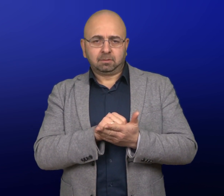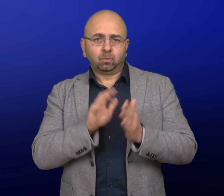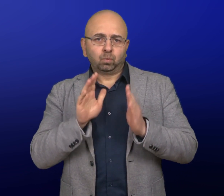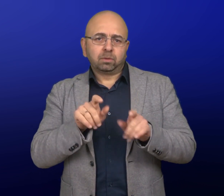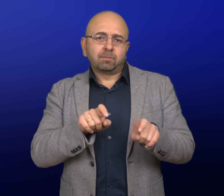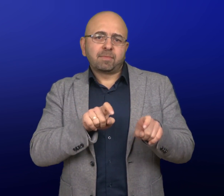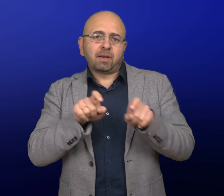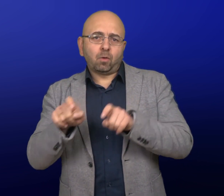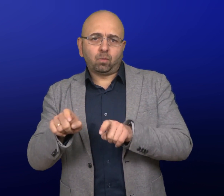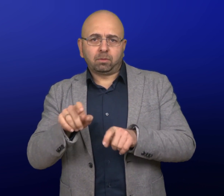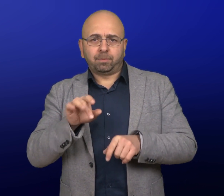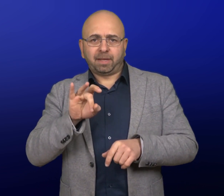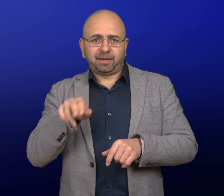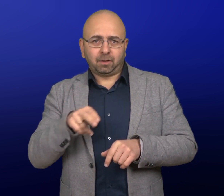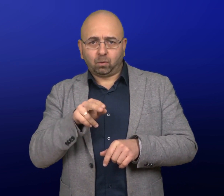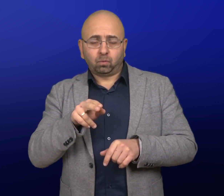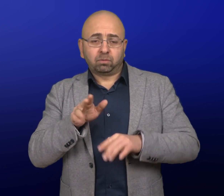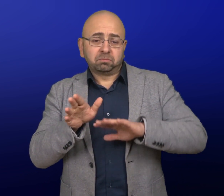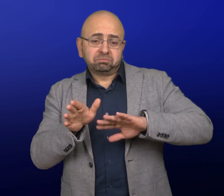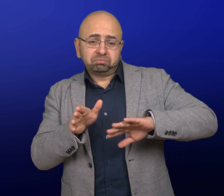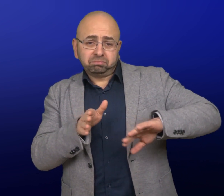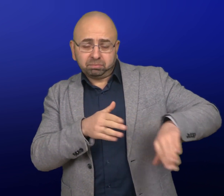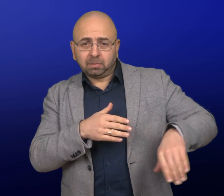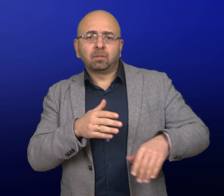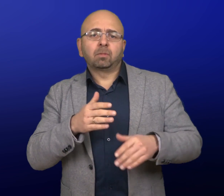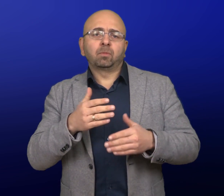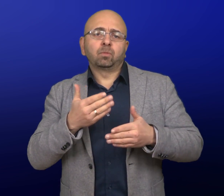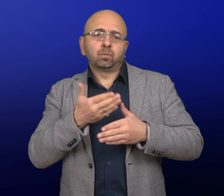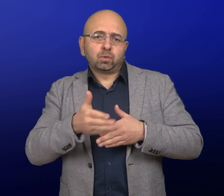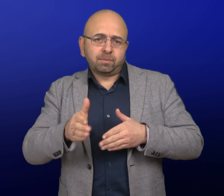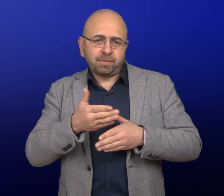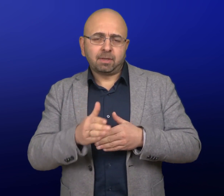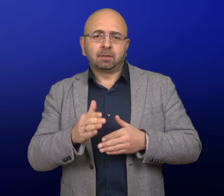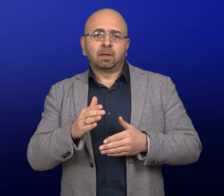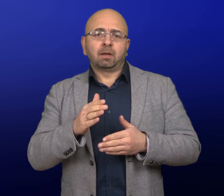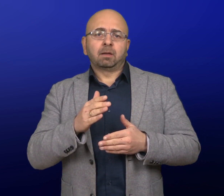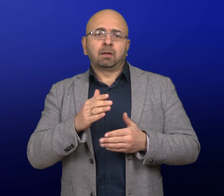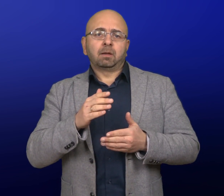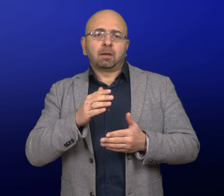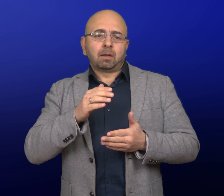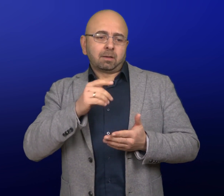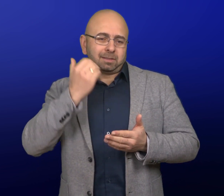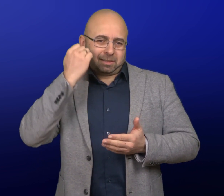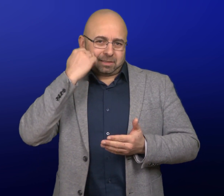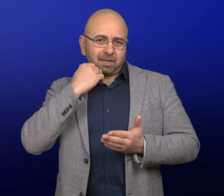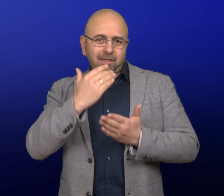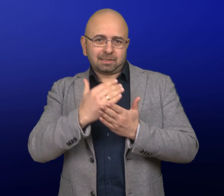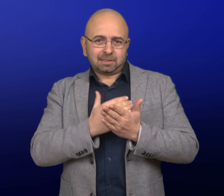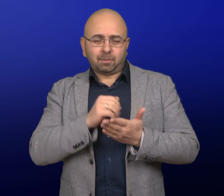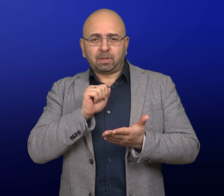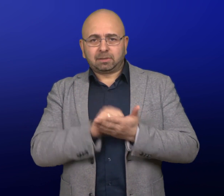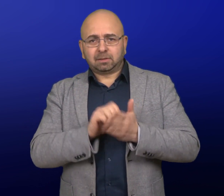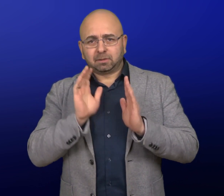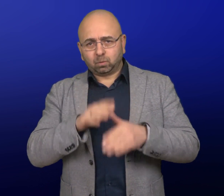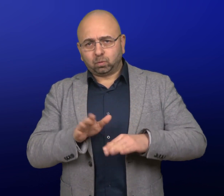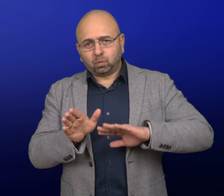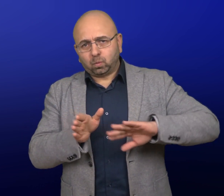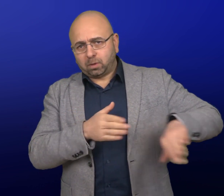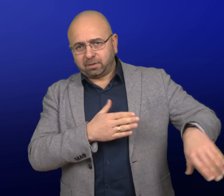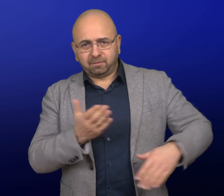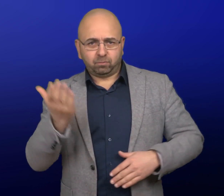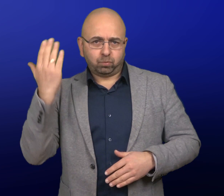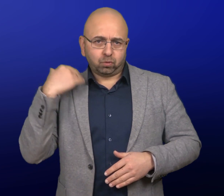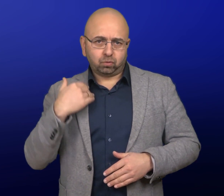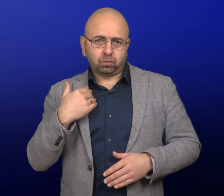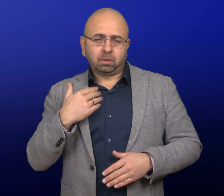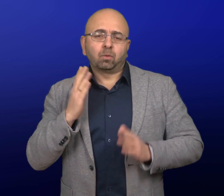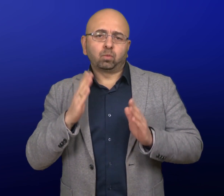Будет переходной период. Постепенно система аттестации будет уходить в прошлое.